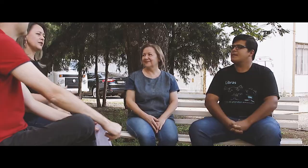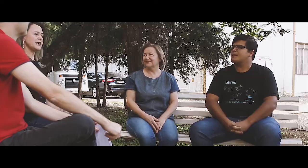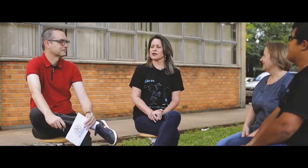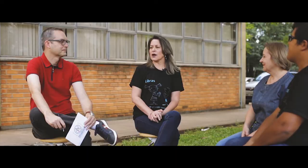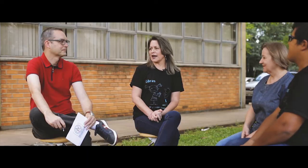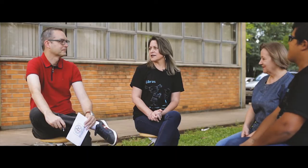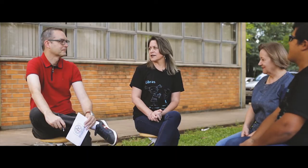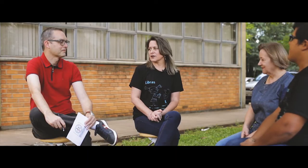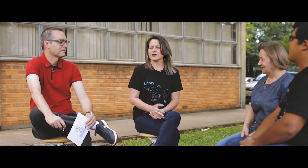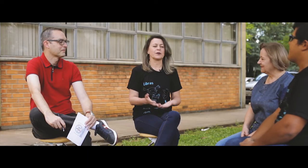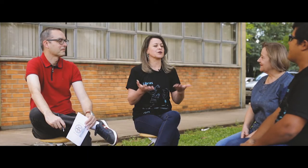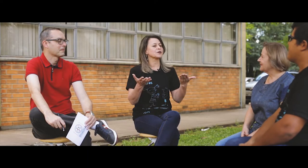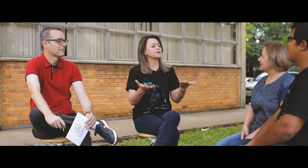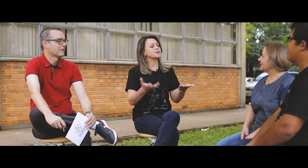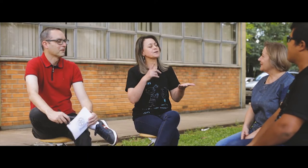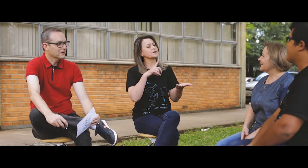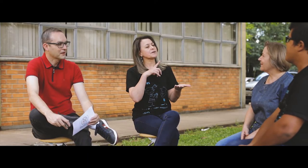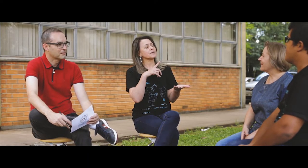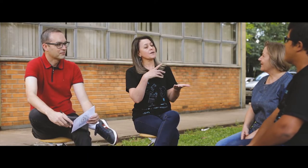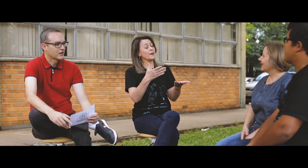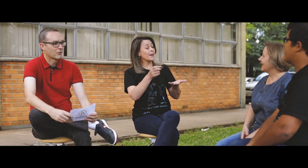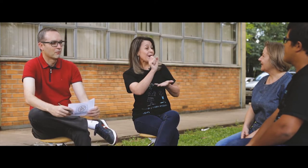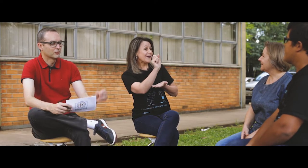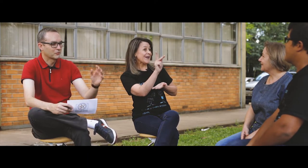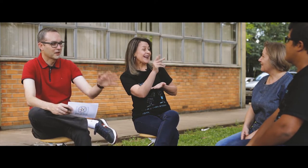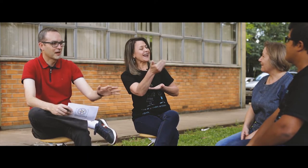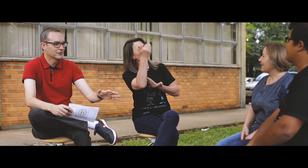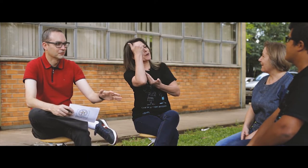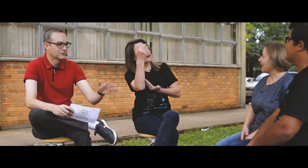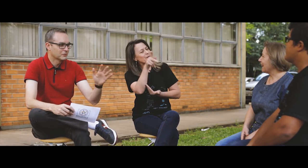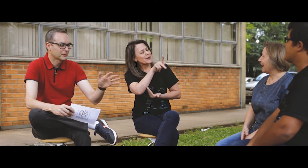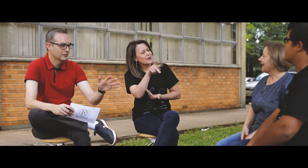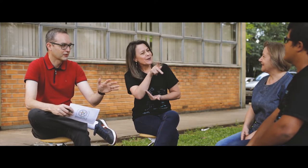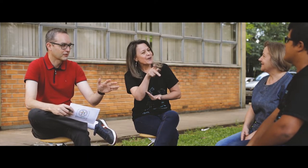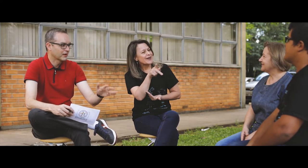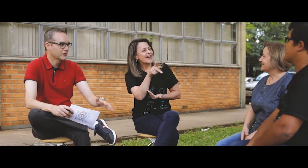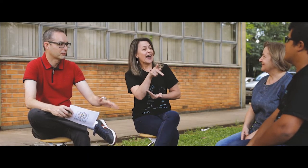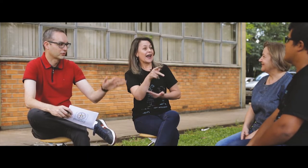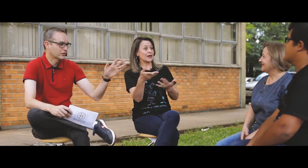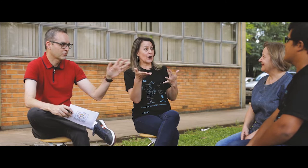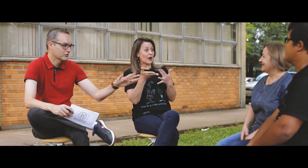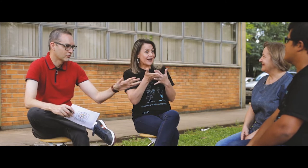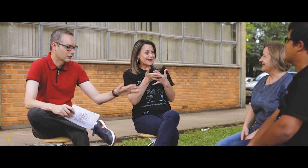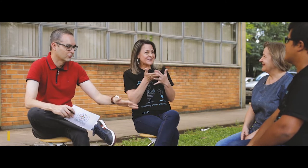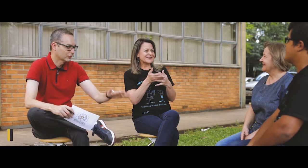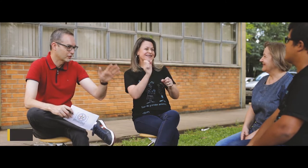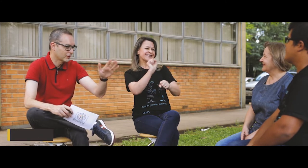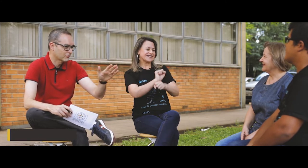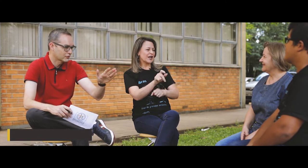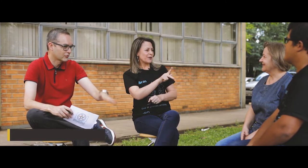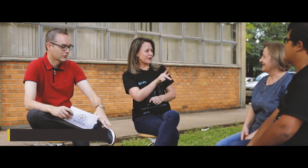três locais que nós temos. Vamos fazer um intervalinho, professora continua conosco, Eliel continua conosco